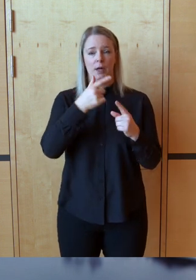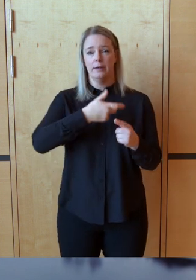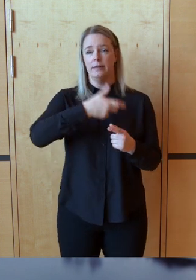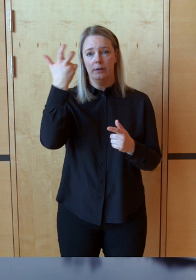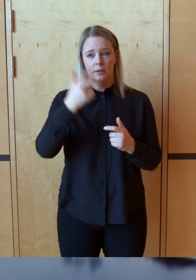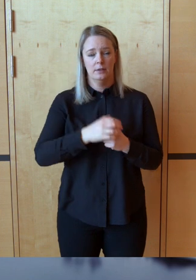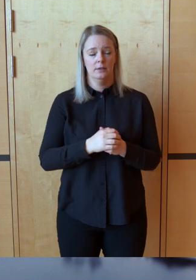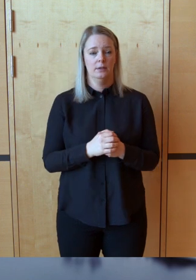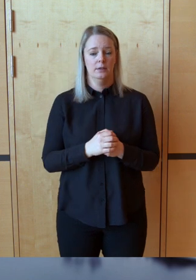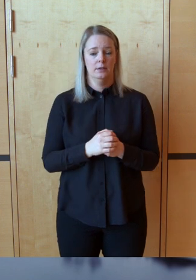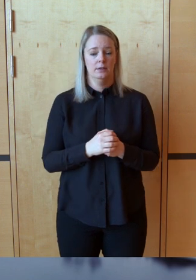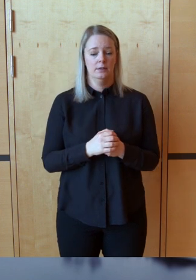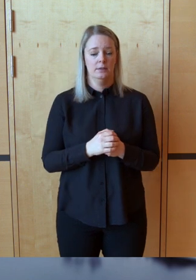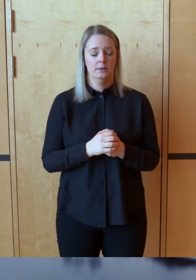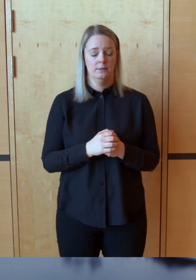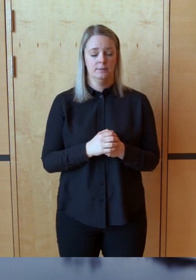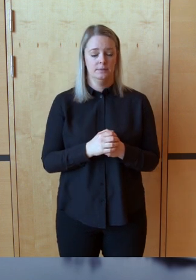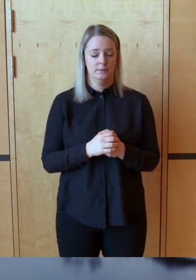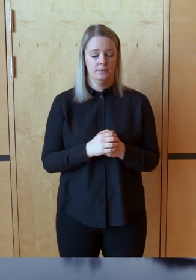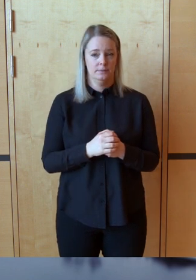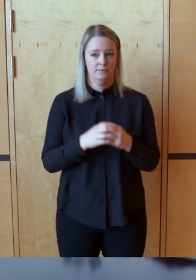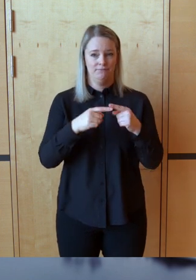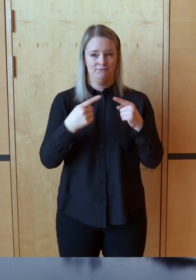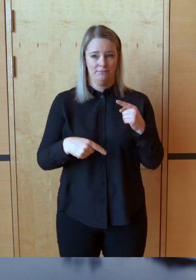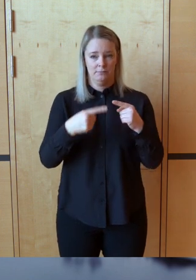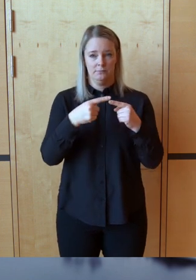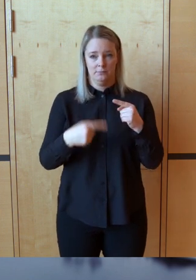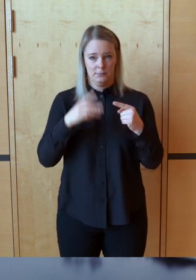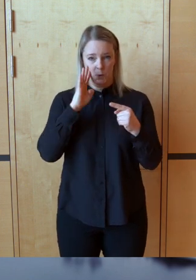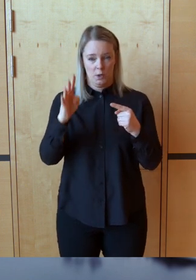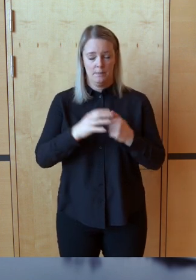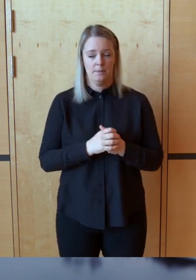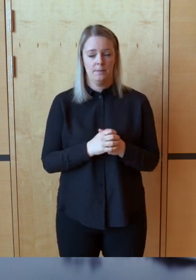Socialdemokraterna Det förändrar fortfarande varför